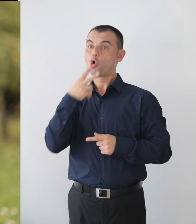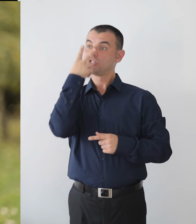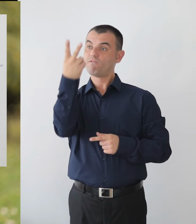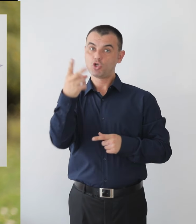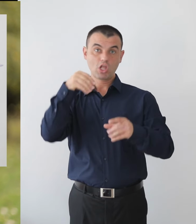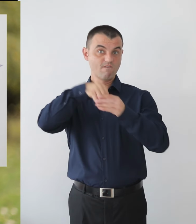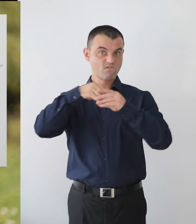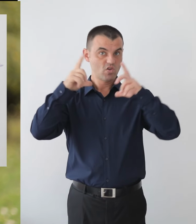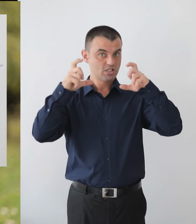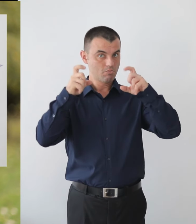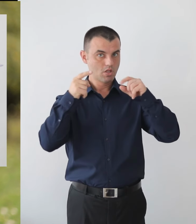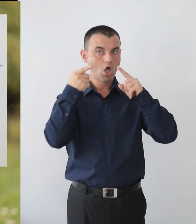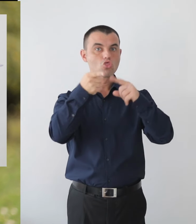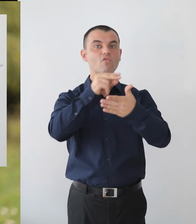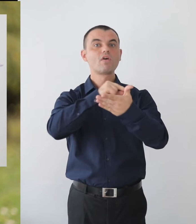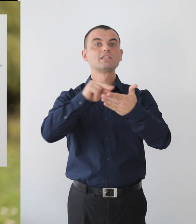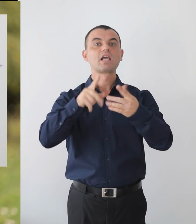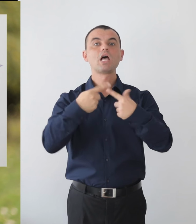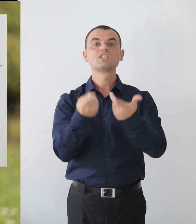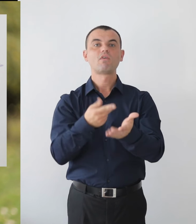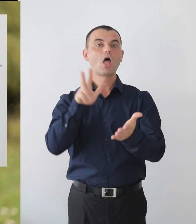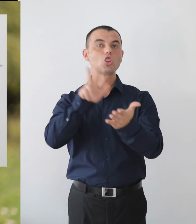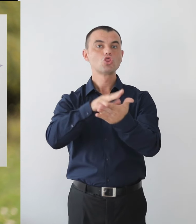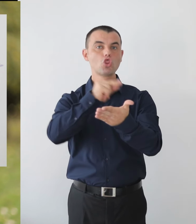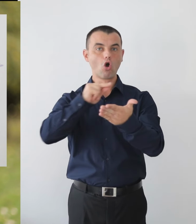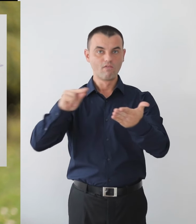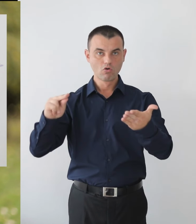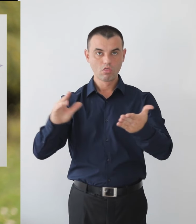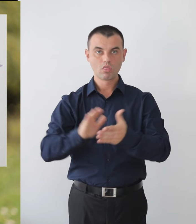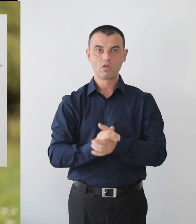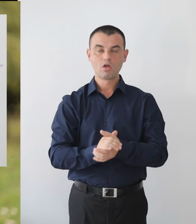което се вижда на снимката. Това споразумение се нарича Model release.